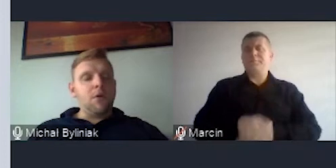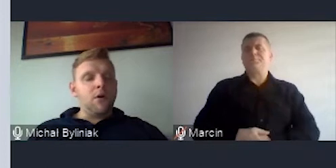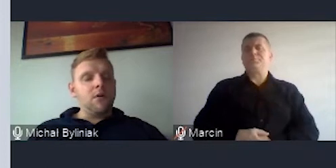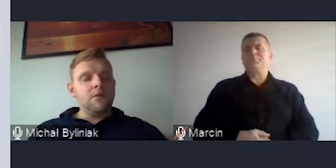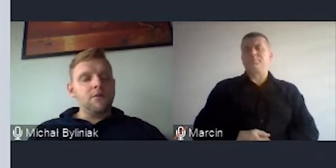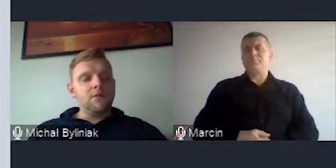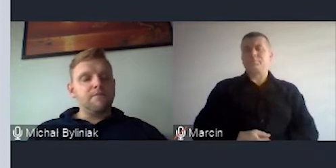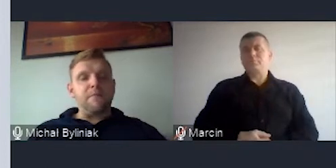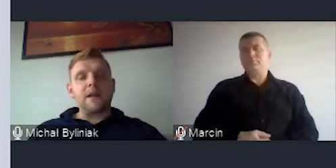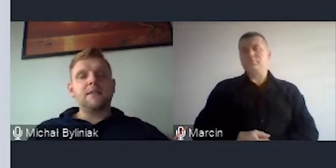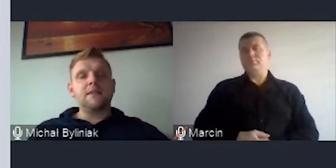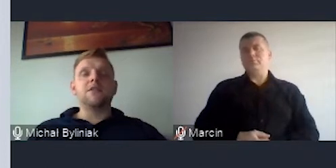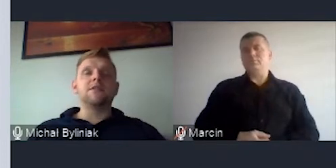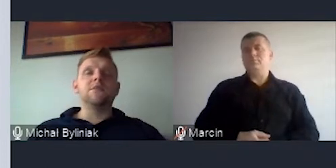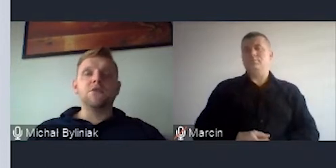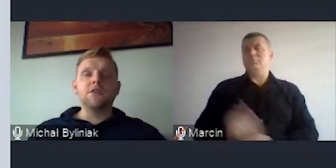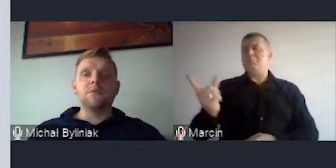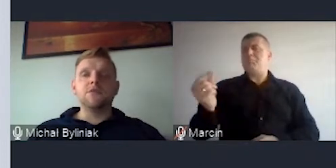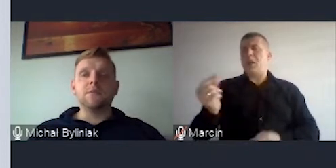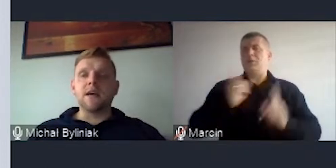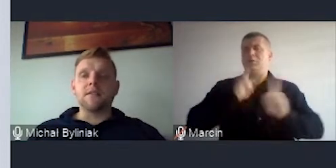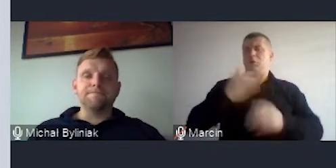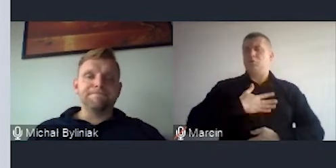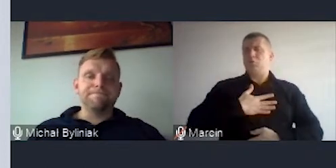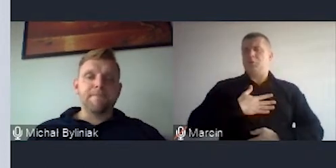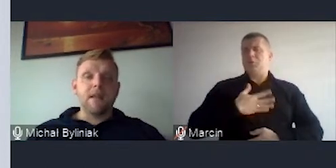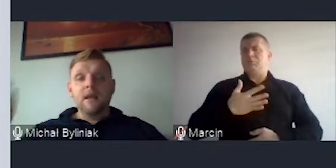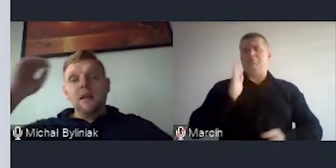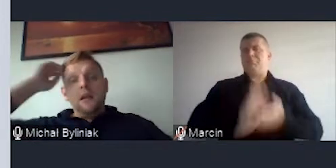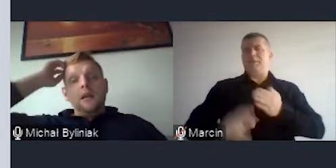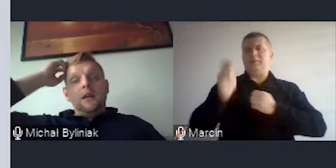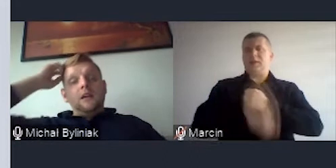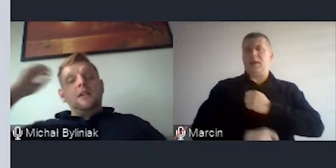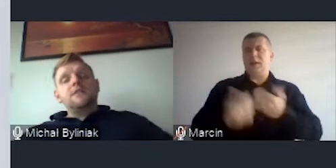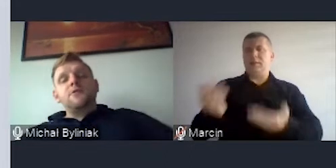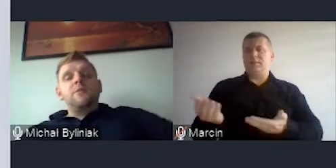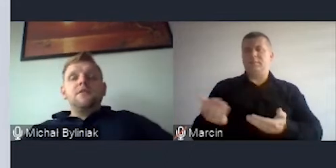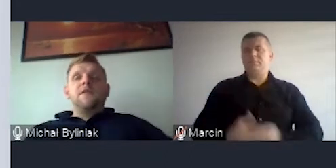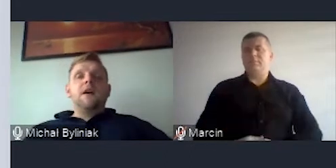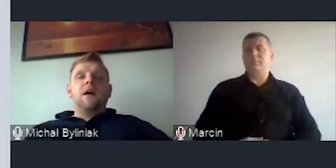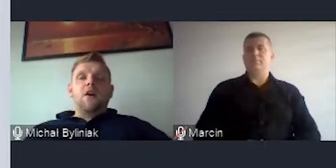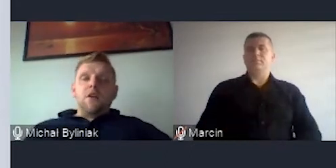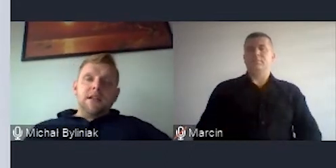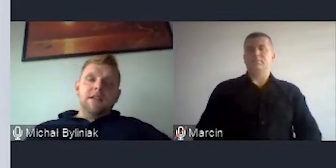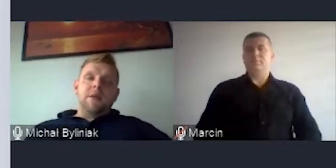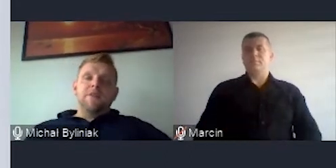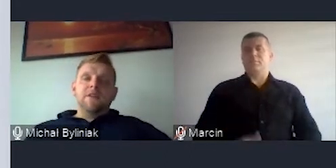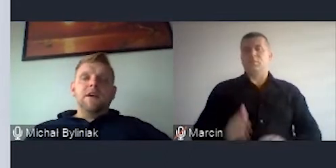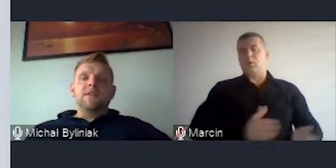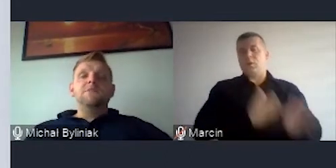bo partner czasem czuje się mocno bezkarny. Teraz proszę Państwo kolejne etapy weryfikacji.